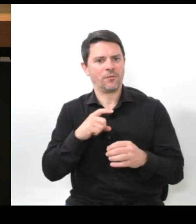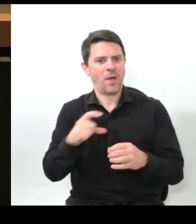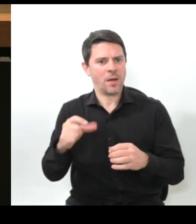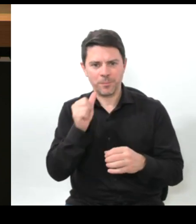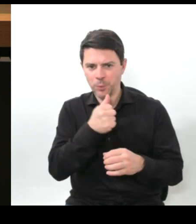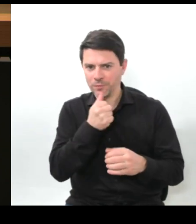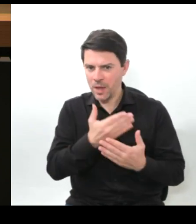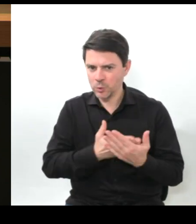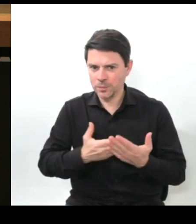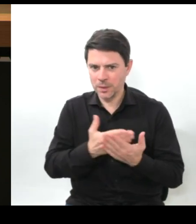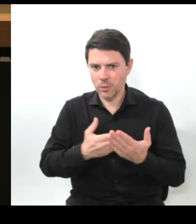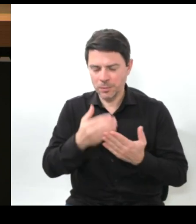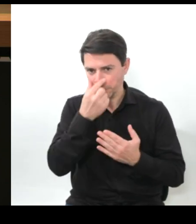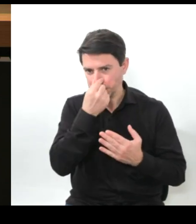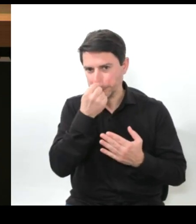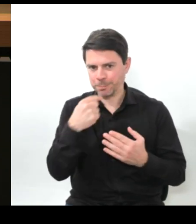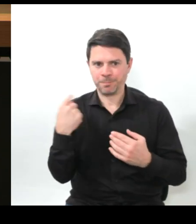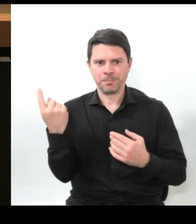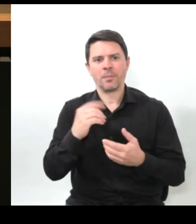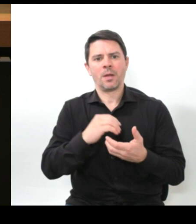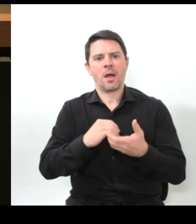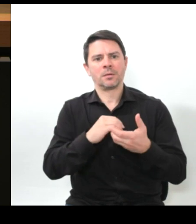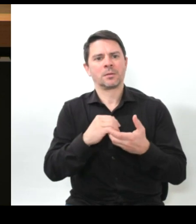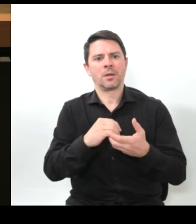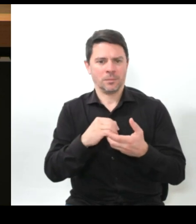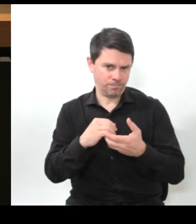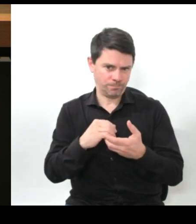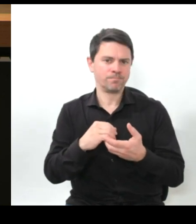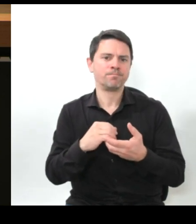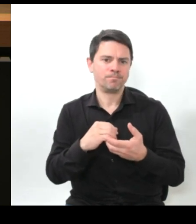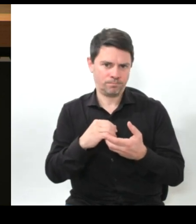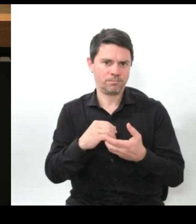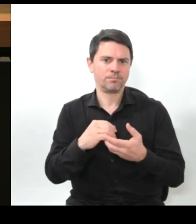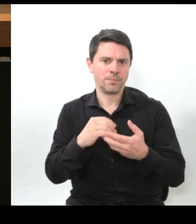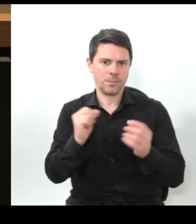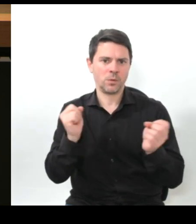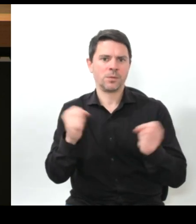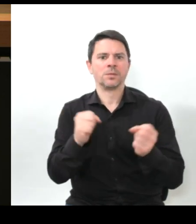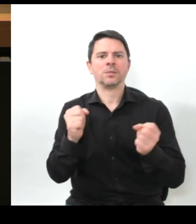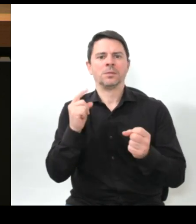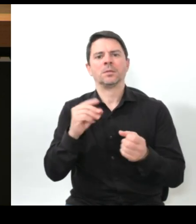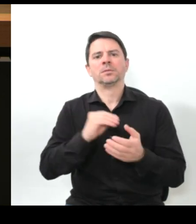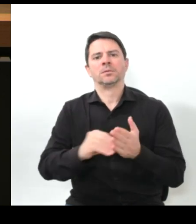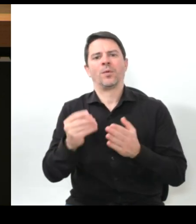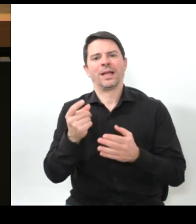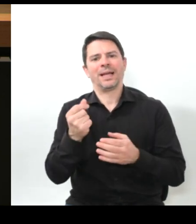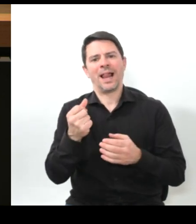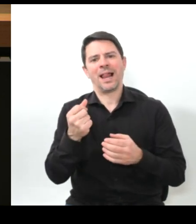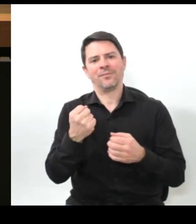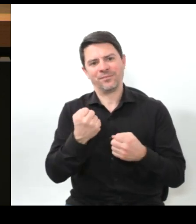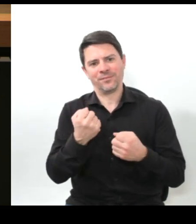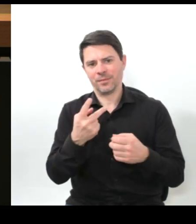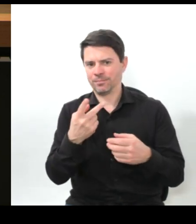Podologen, medizinischen Bademer und die PDA Schulegeldfreiheit mit einbeziehen. Die Fraktionen der Koalition haben schon sehr lange deutlich